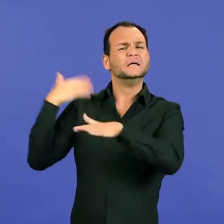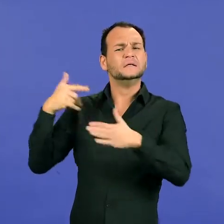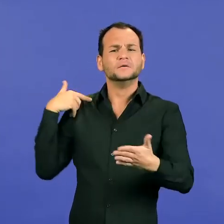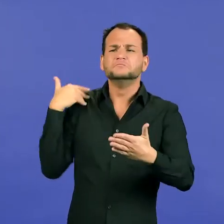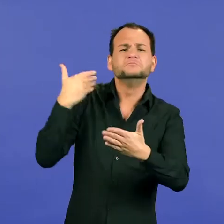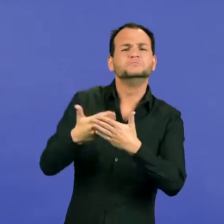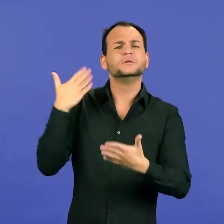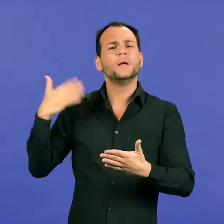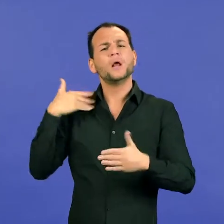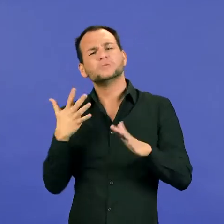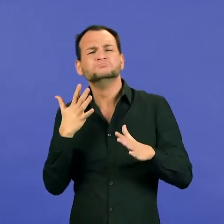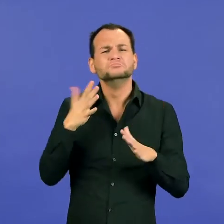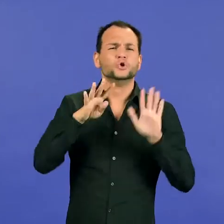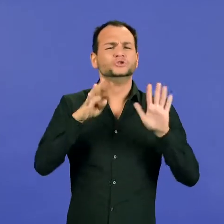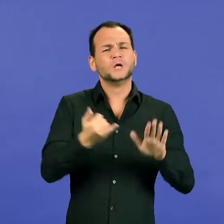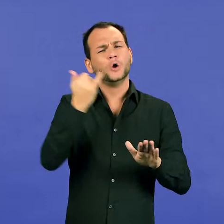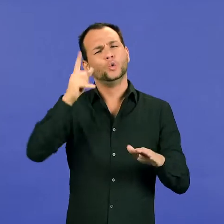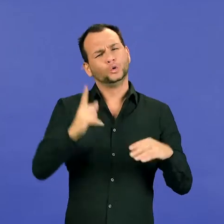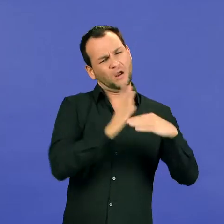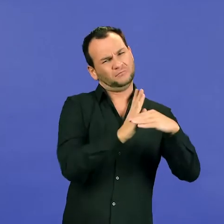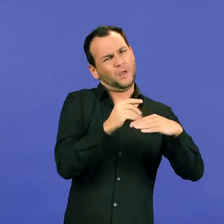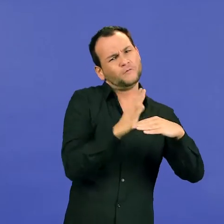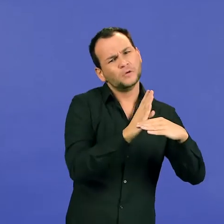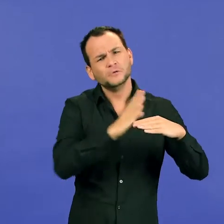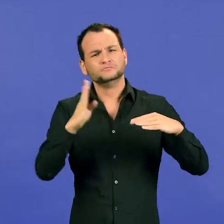von der "Franzosenzeit" Anfang des 19. Jahrhunderts